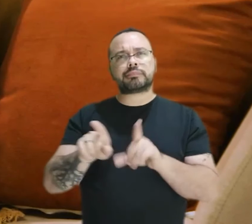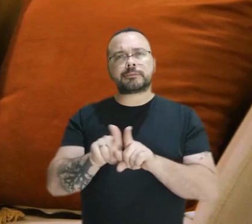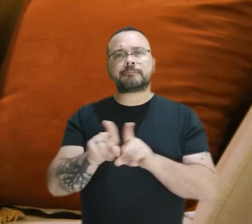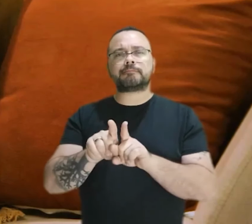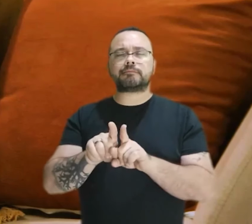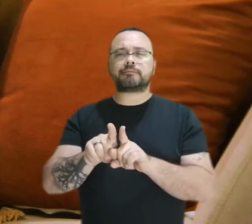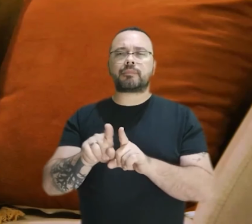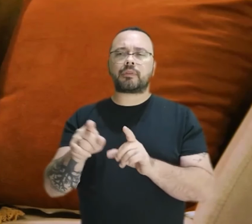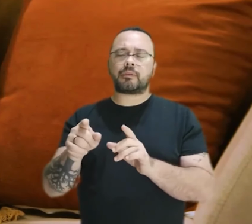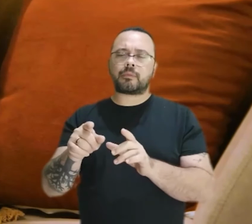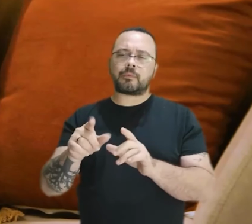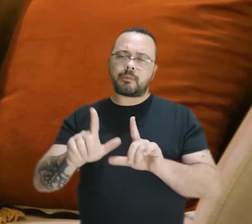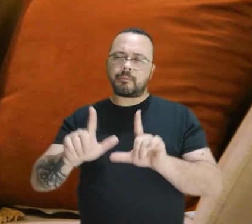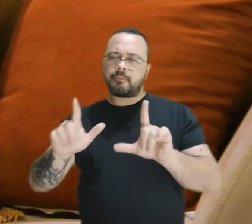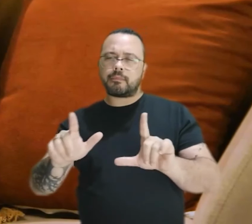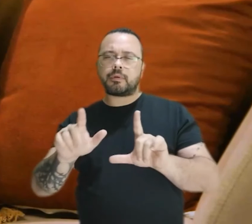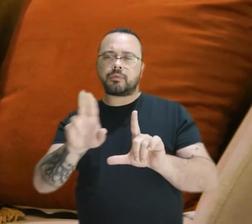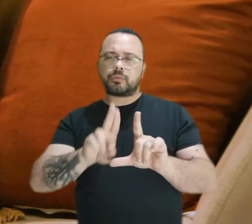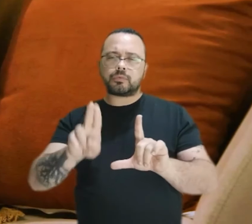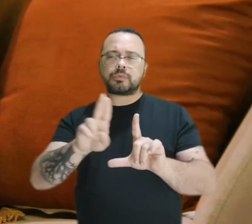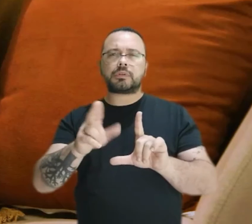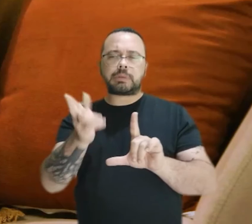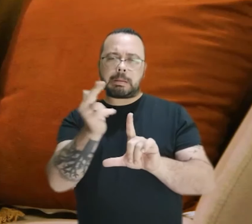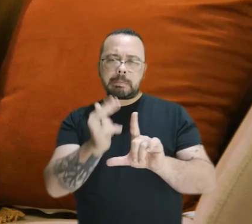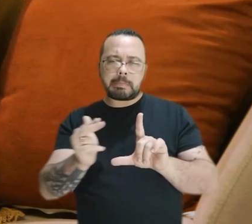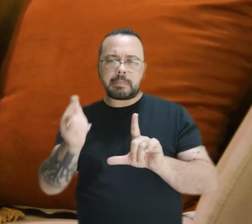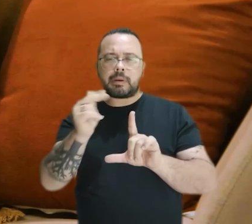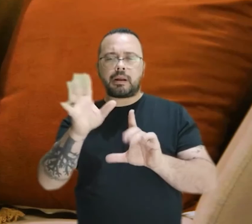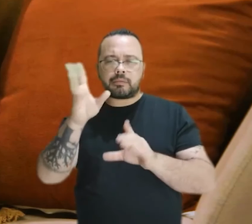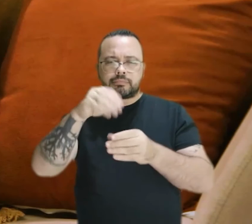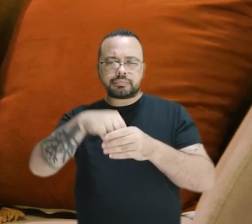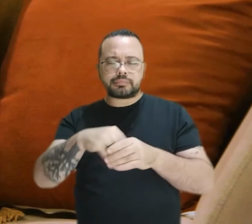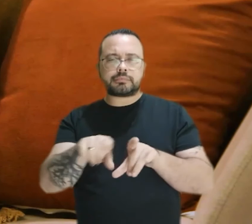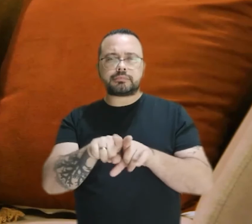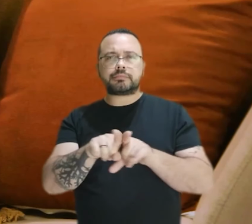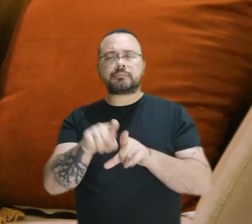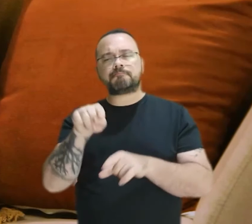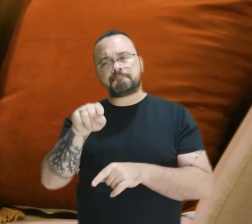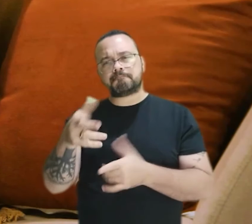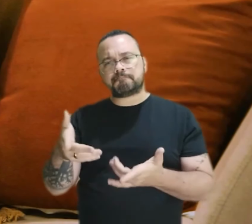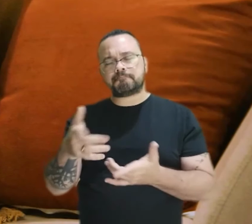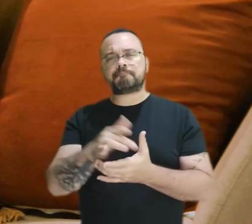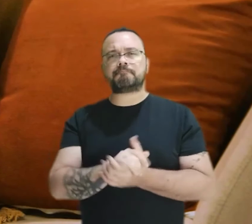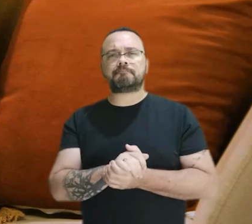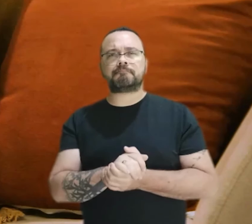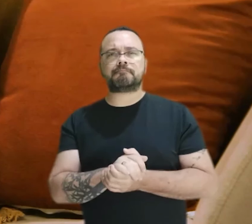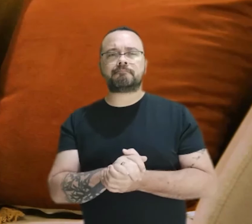imagens de arquivo e acho que eu... É uma coisa que, enfim,